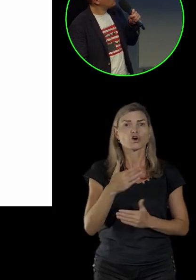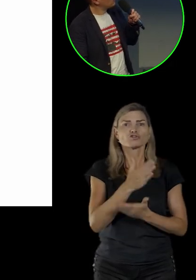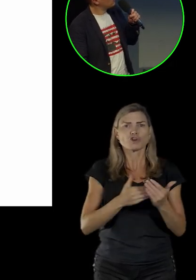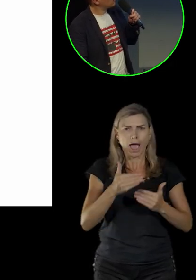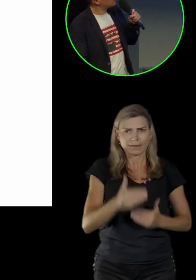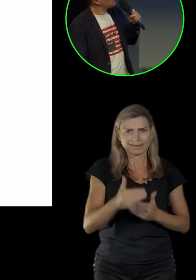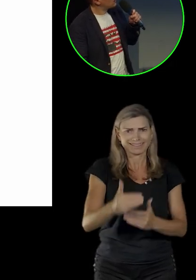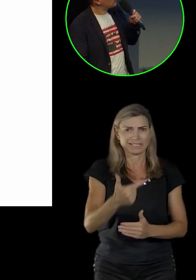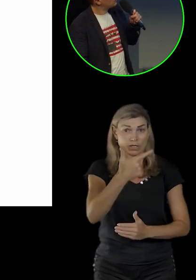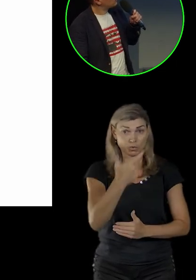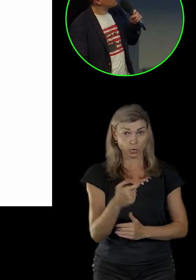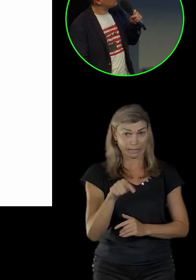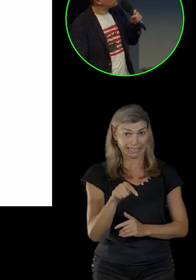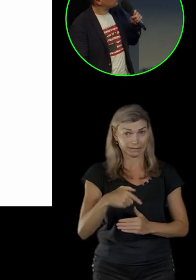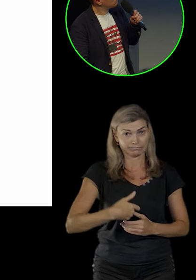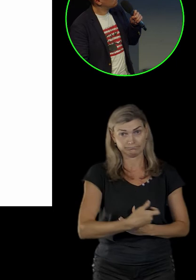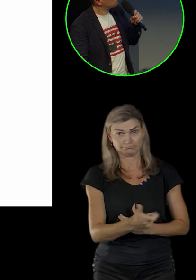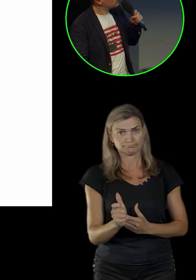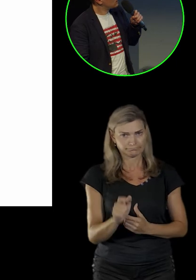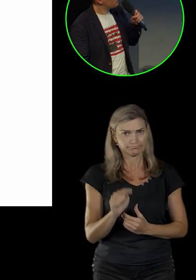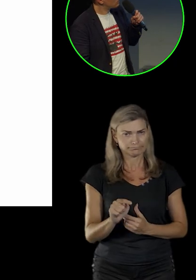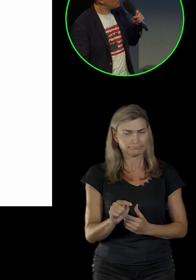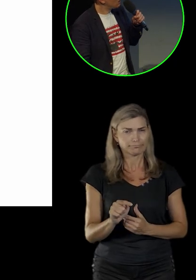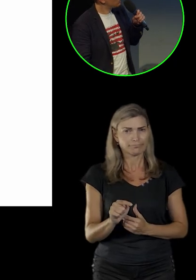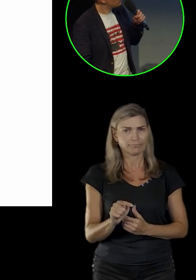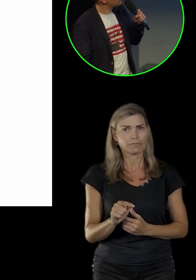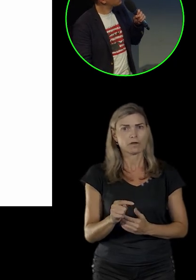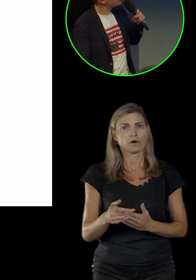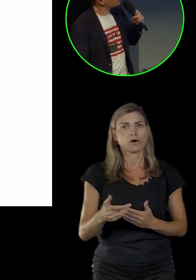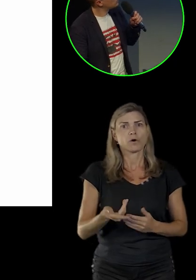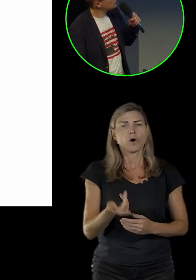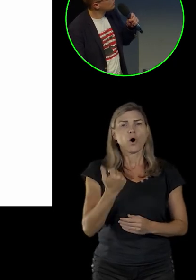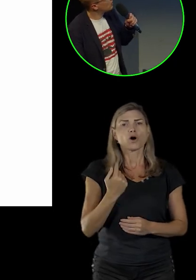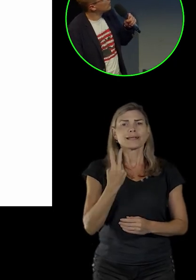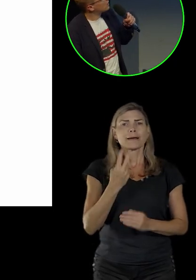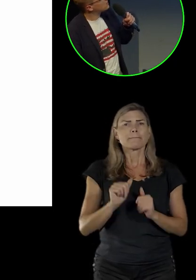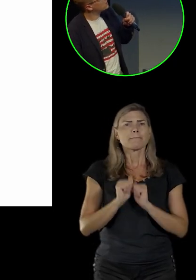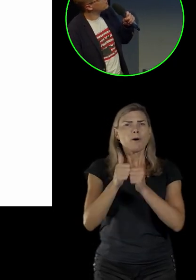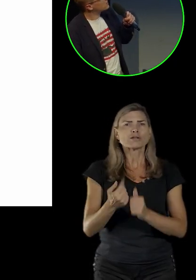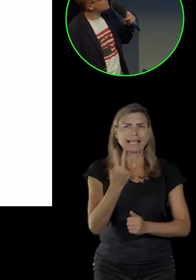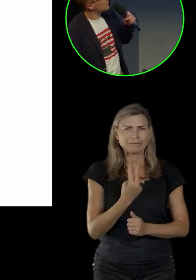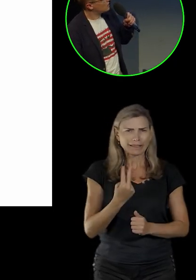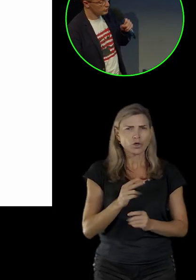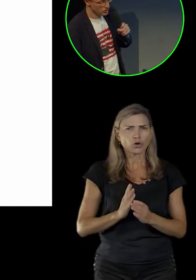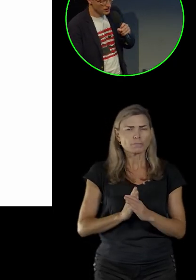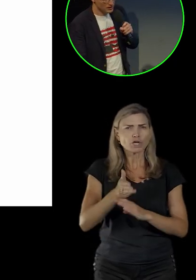Která se rozléhá od Výtoňského mostu centrem města až po Štvanici.